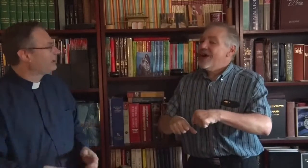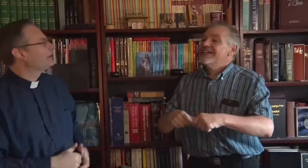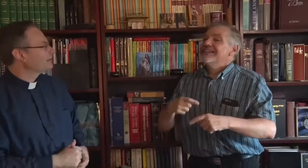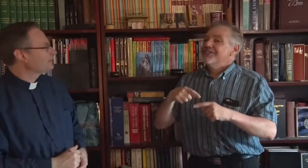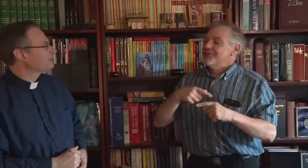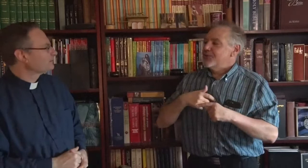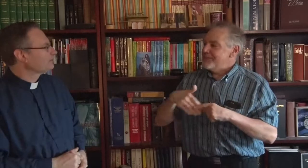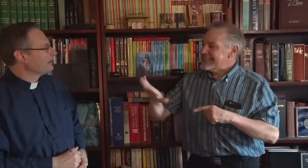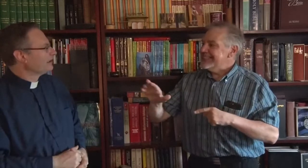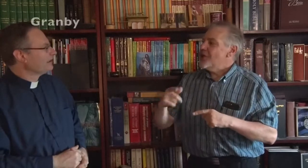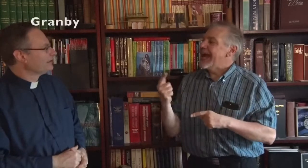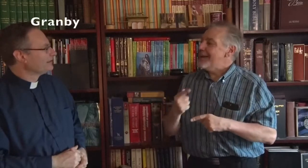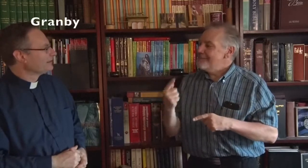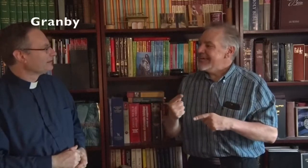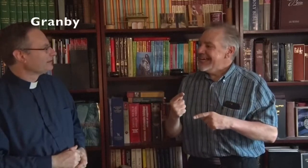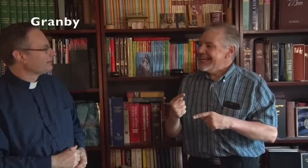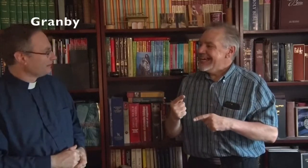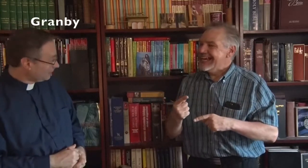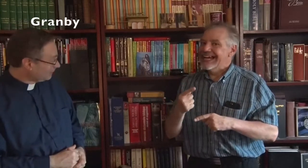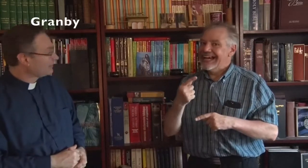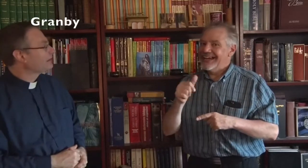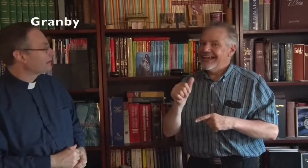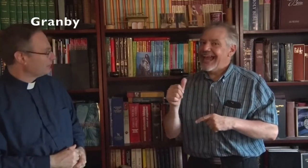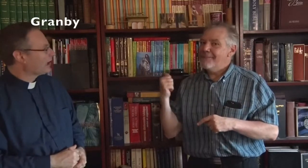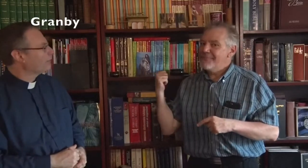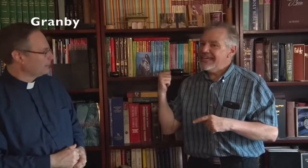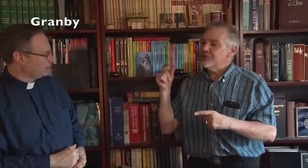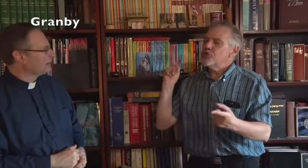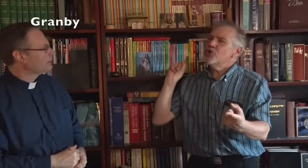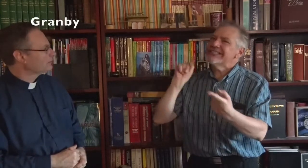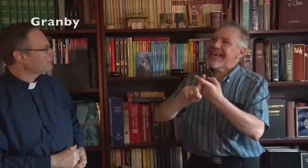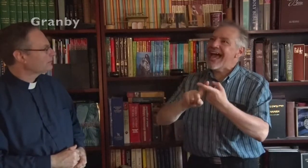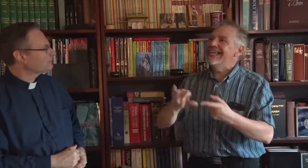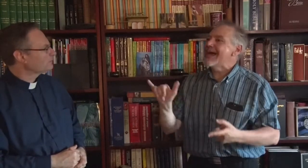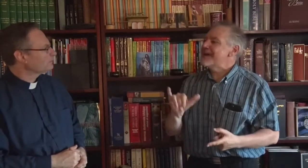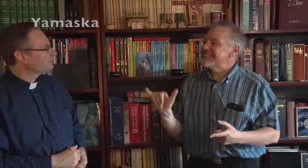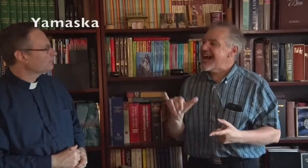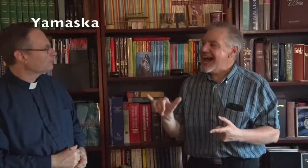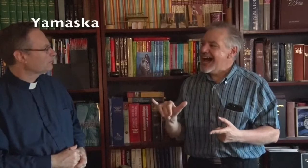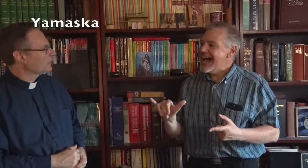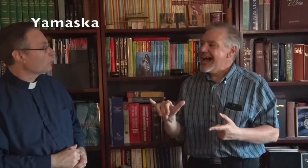Je suis parti de Granby, Granby jusqu’à Yamaska…